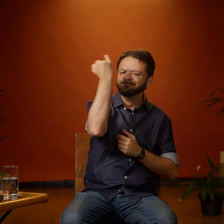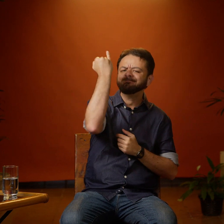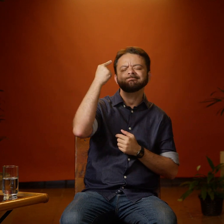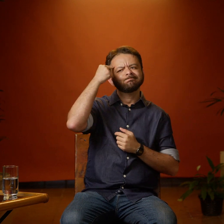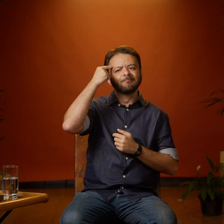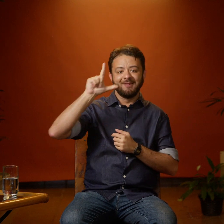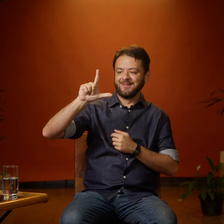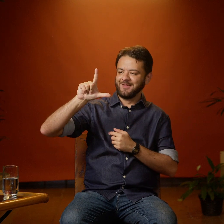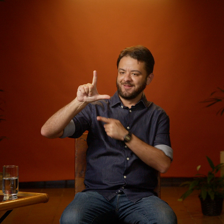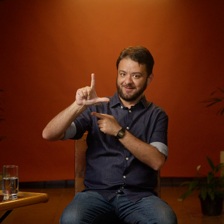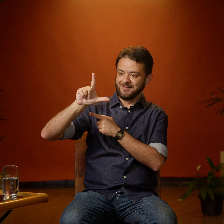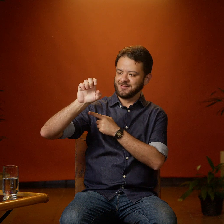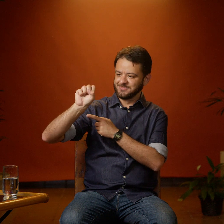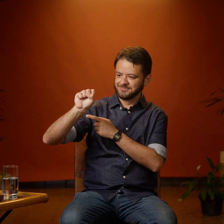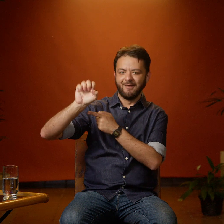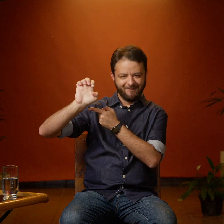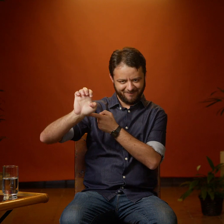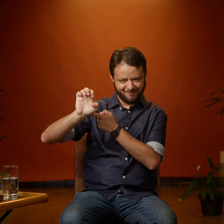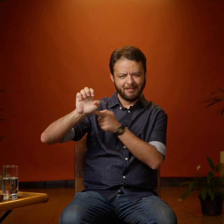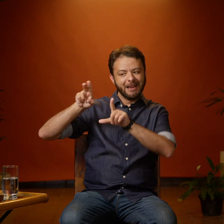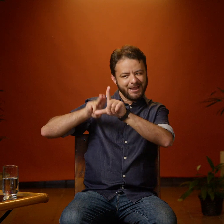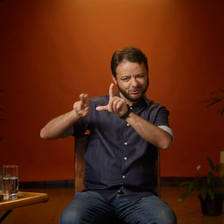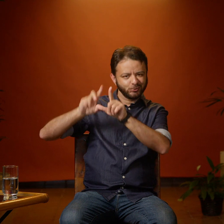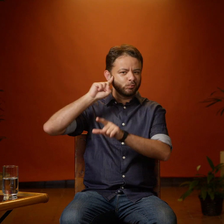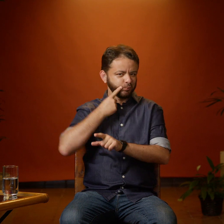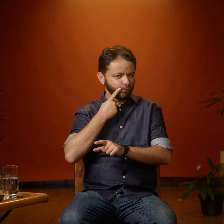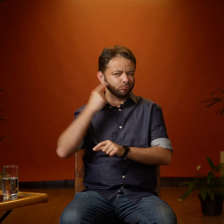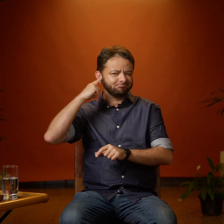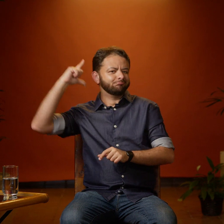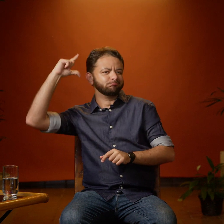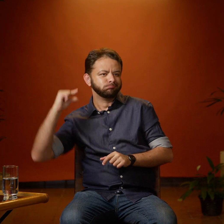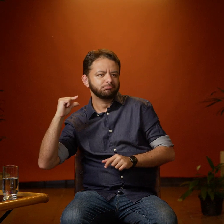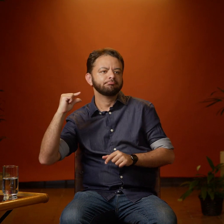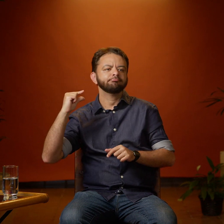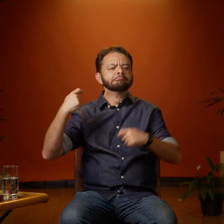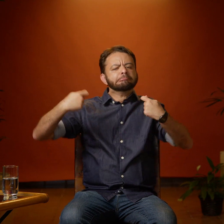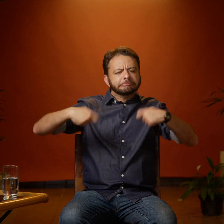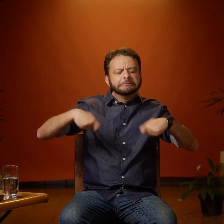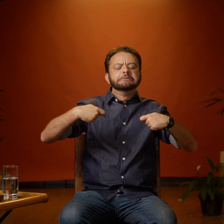a lingua de sinais (Libras) a legenda para surdos e ensurdecidos (LSE),